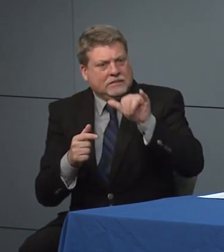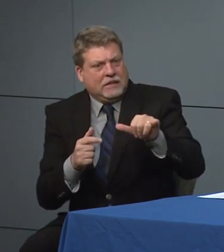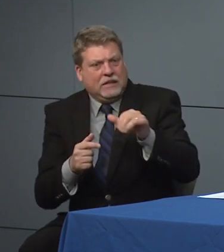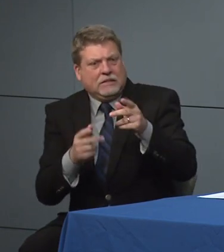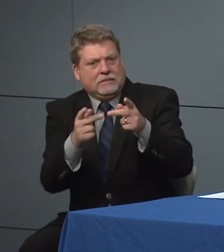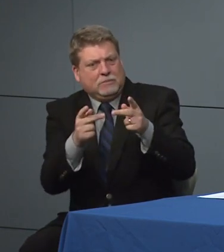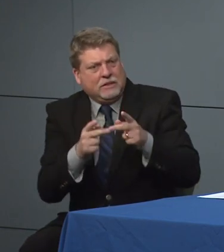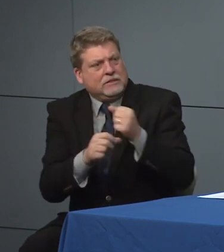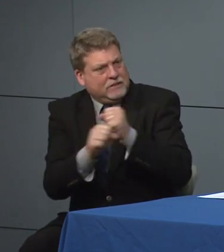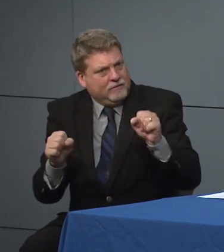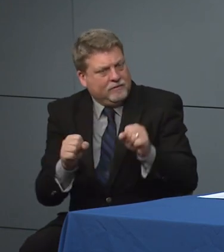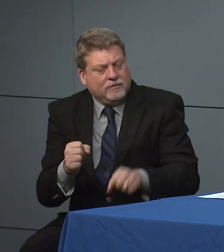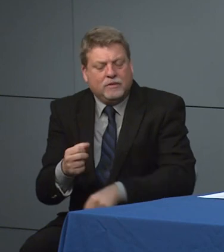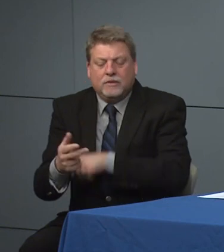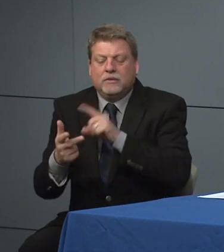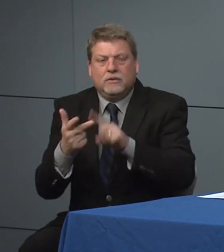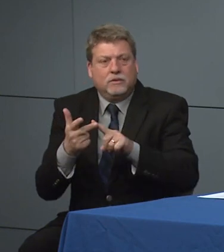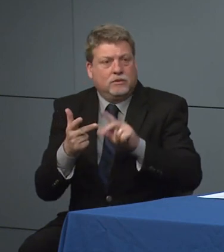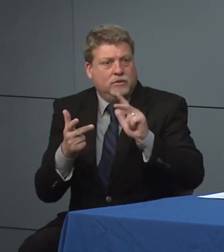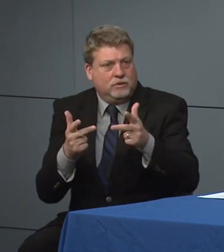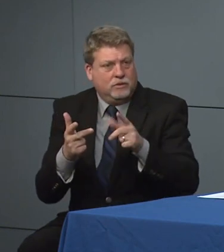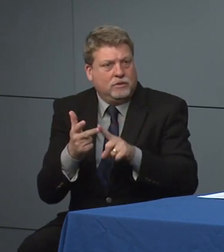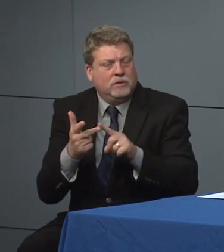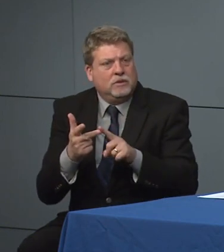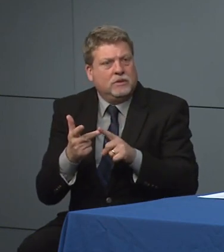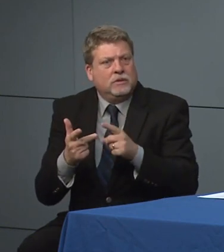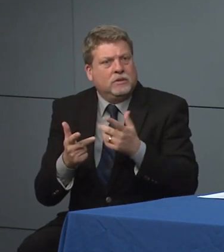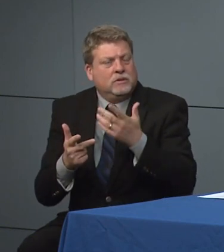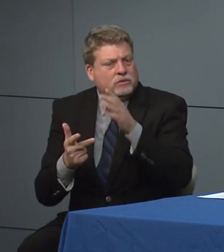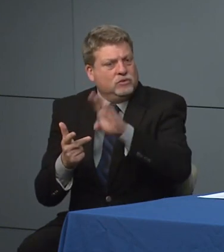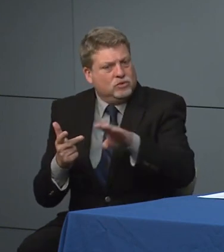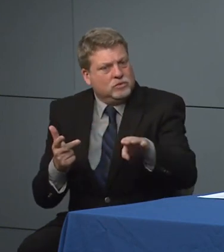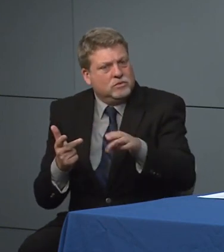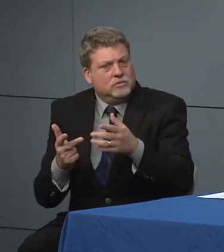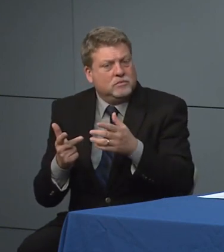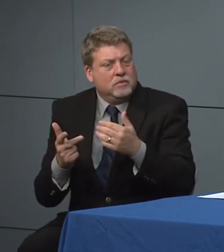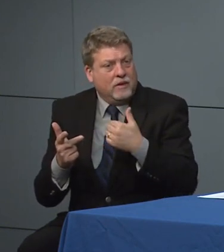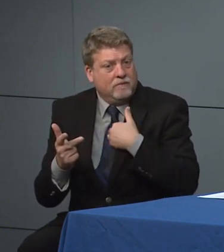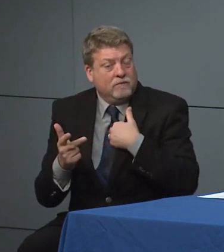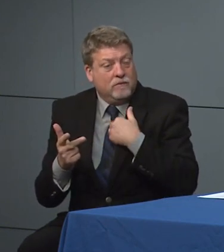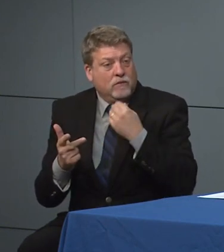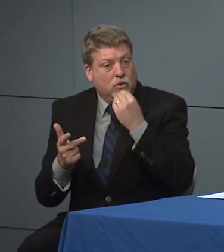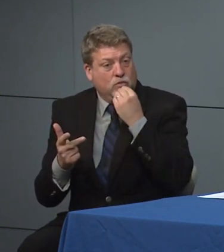seguros a donde pueden acudir y tres.